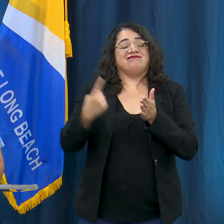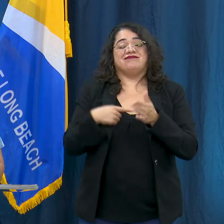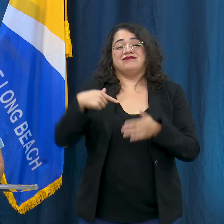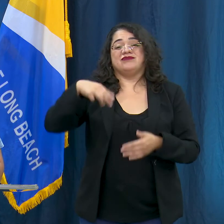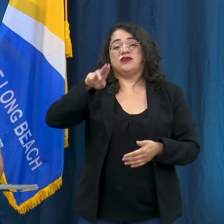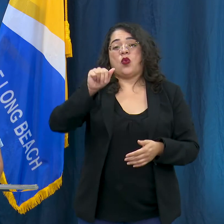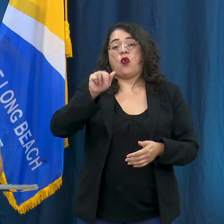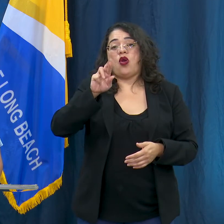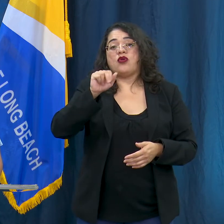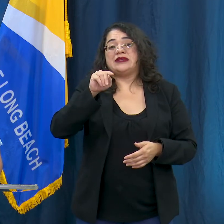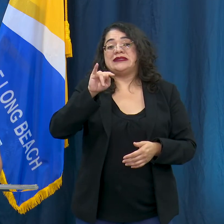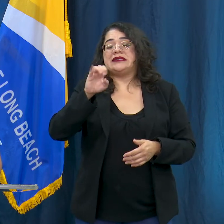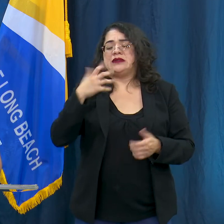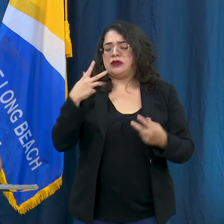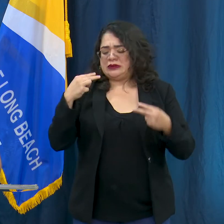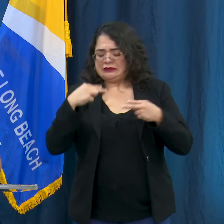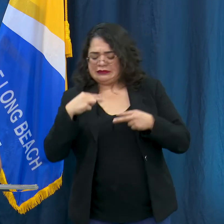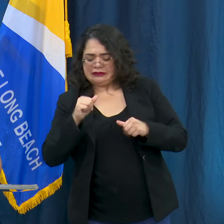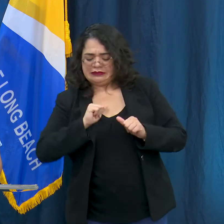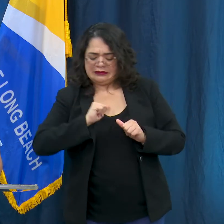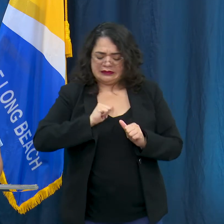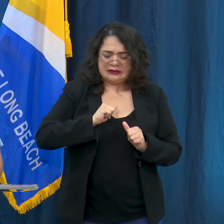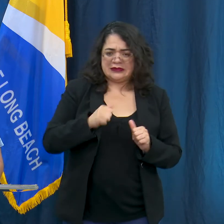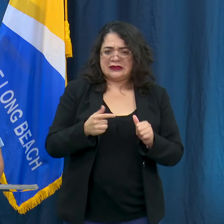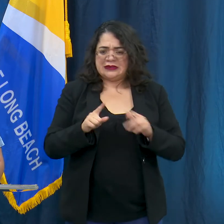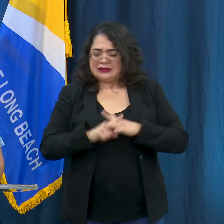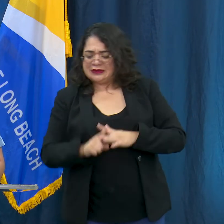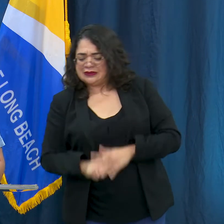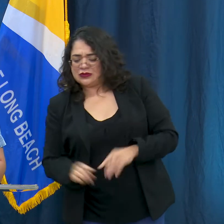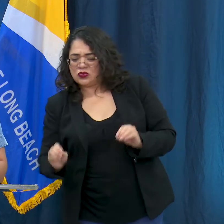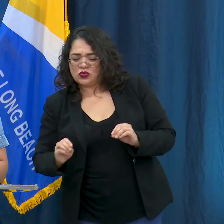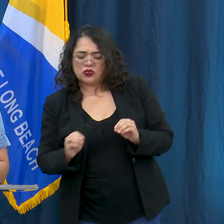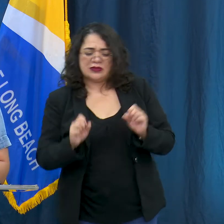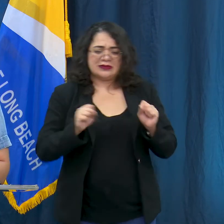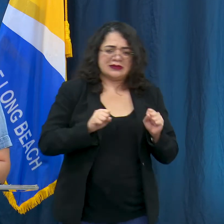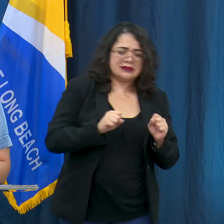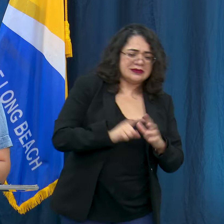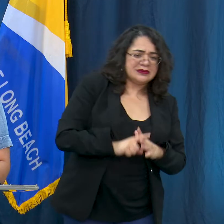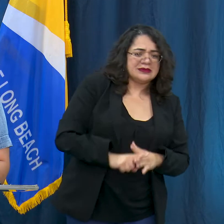tomas la capacidad de los profesionales de salud pública para realizar else agin